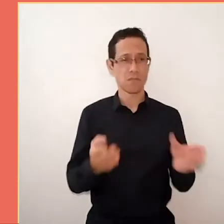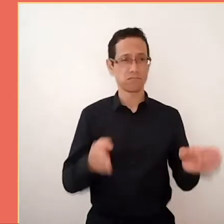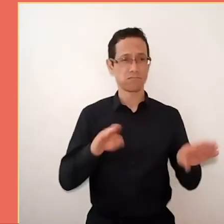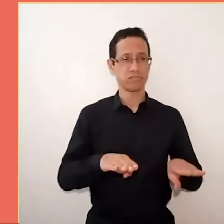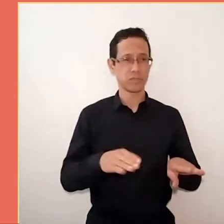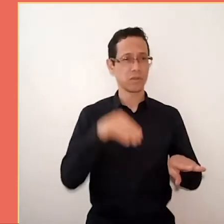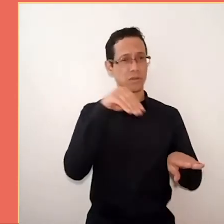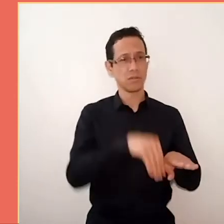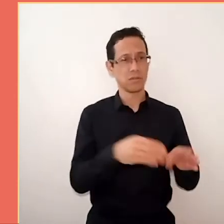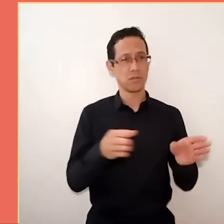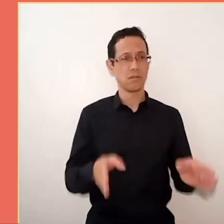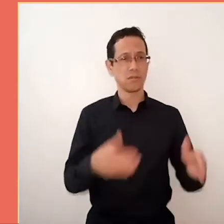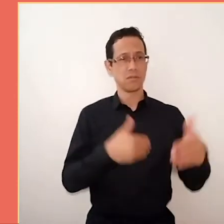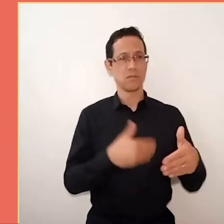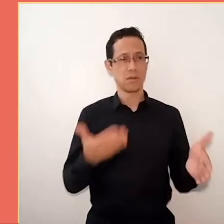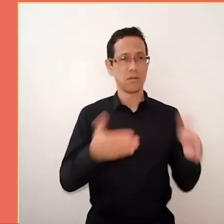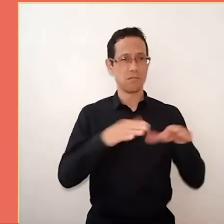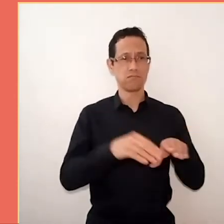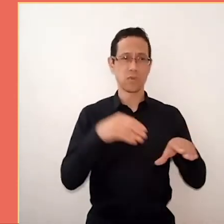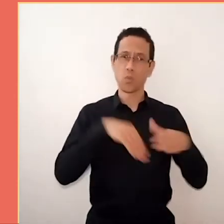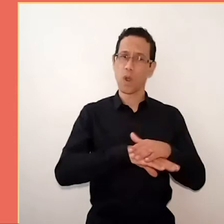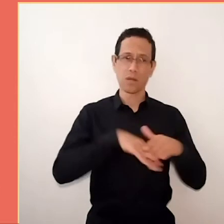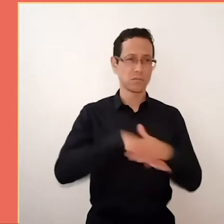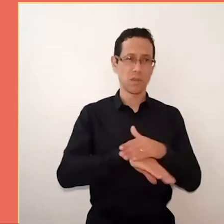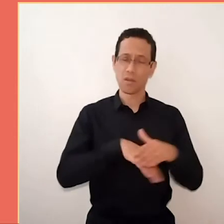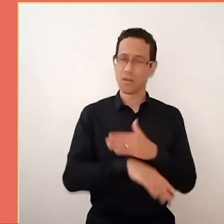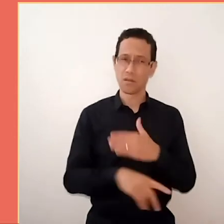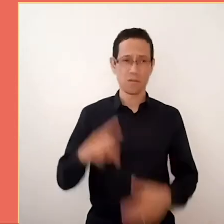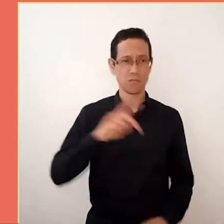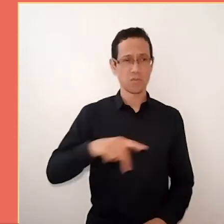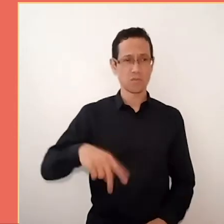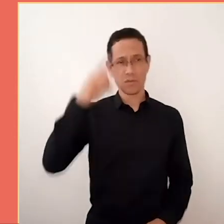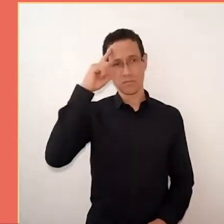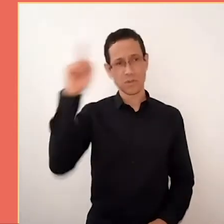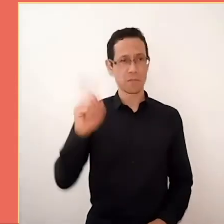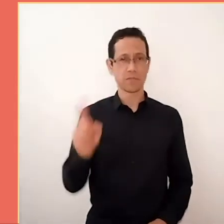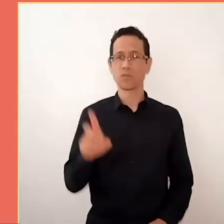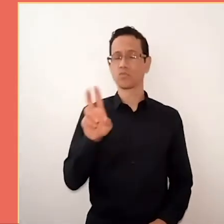Porque as professoras não sabiam usar. A culpa é da professora? Não. Ela não teve uma formação, ela faz